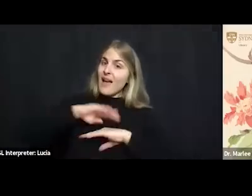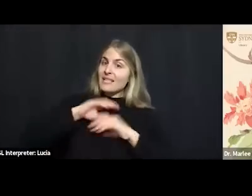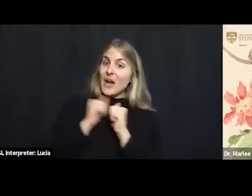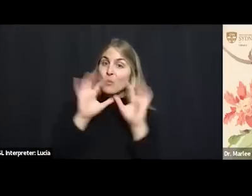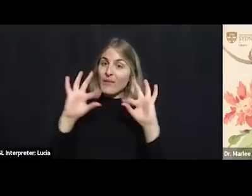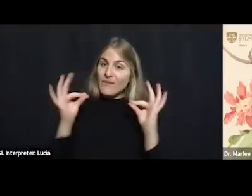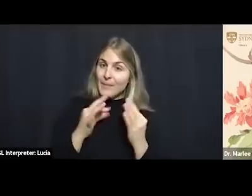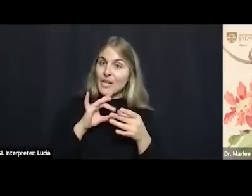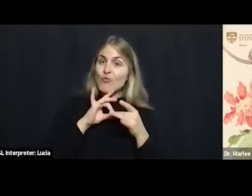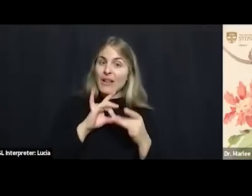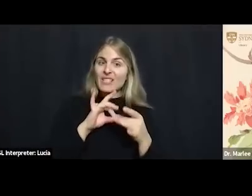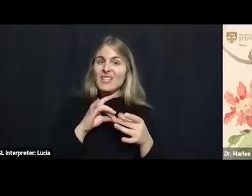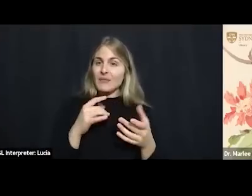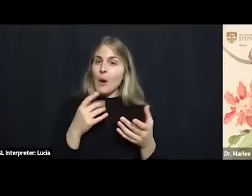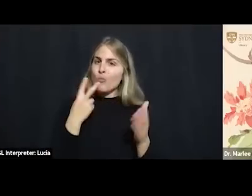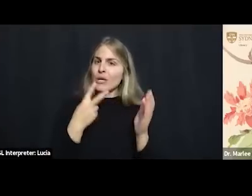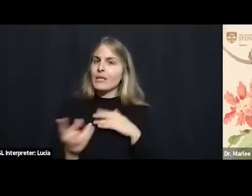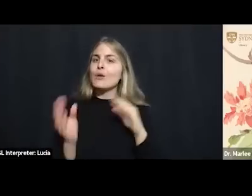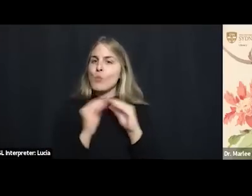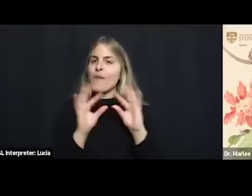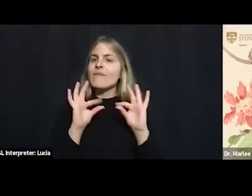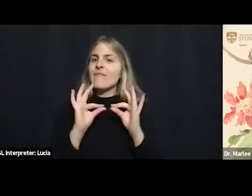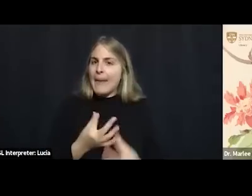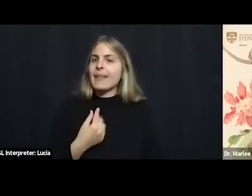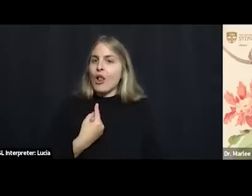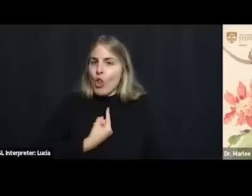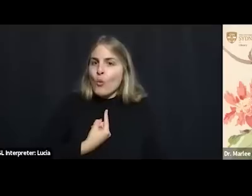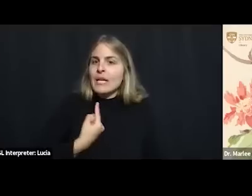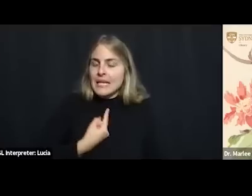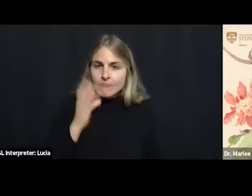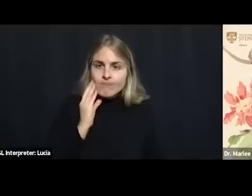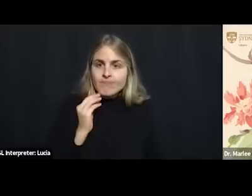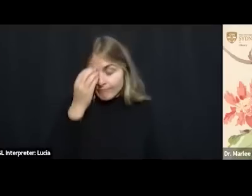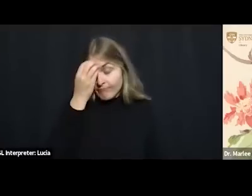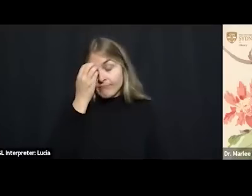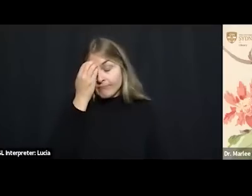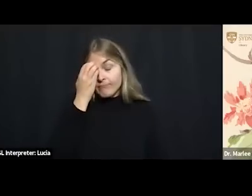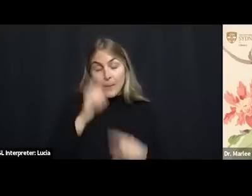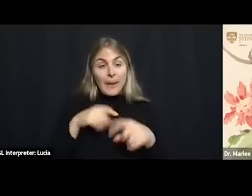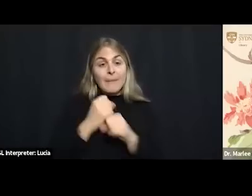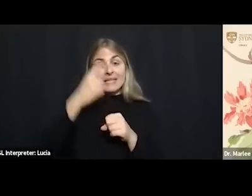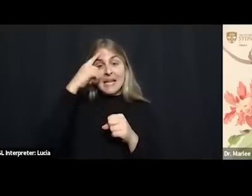predijo una mayor soledad familiar. Esto tiene sentido cuando pensamos en las dinámicas complejas